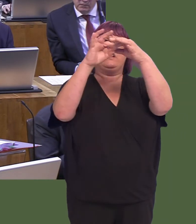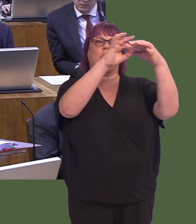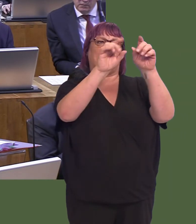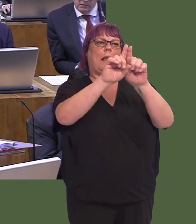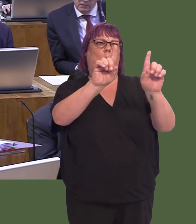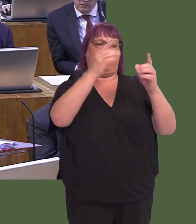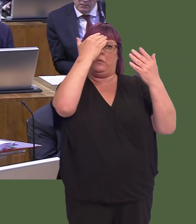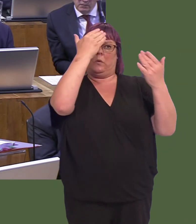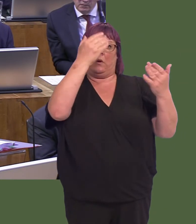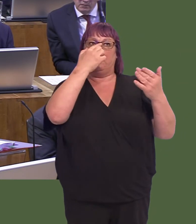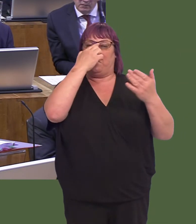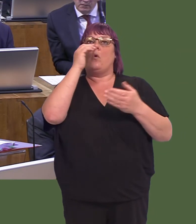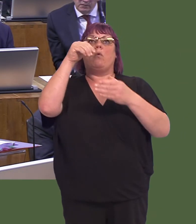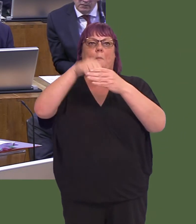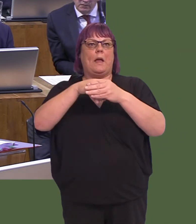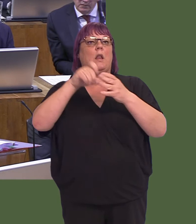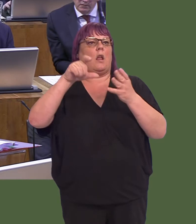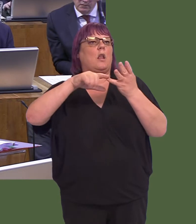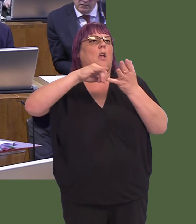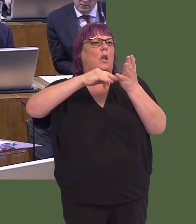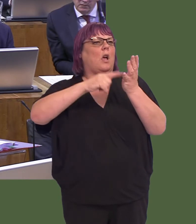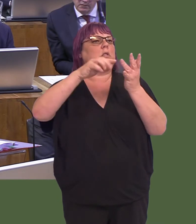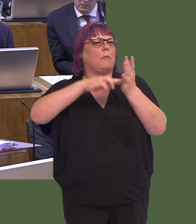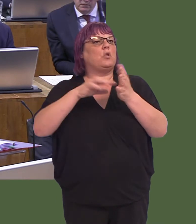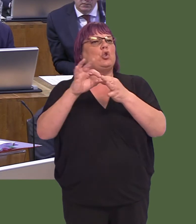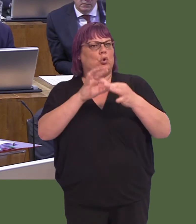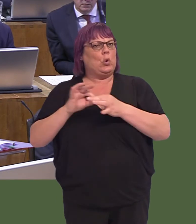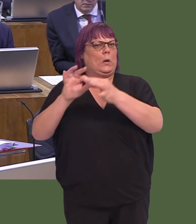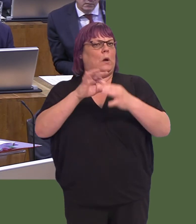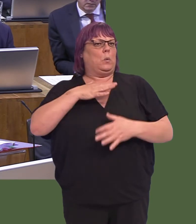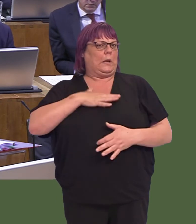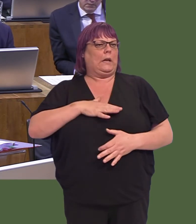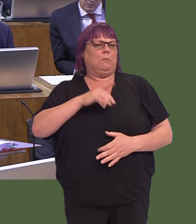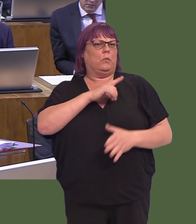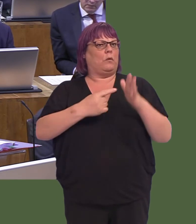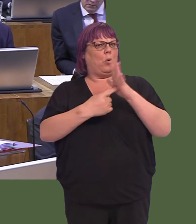Pan siaradais i ag Irish Ferries, un o'r pethau a oedd yn fy nharo i oedd eu bod nhw'n dweud